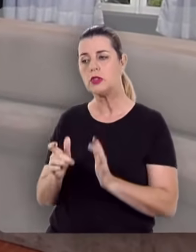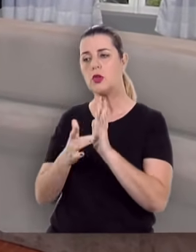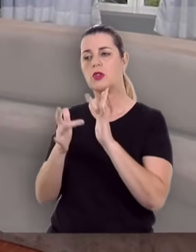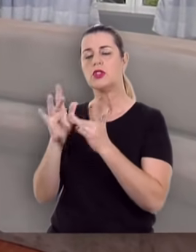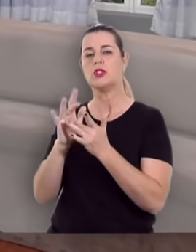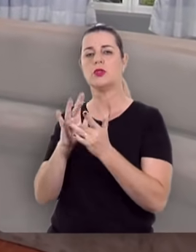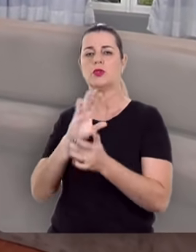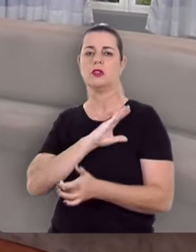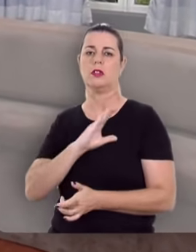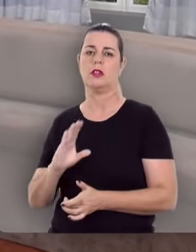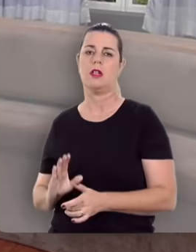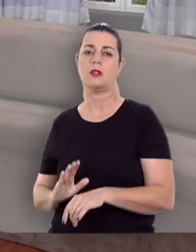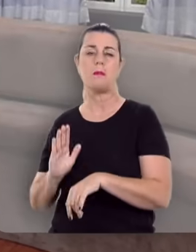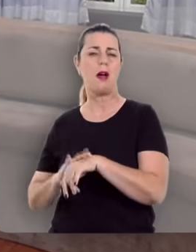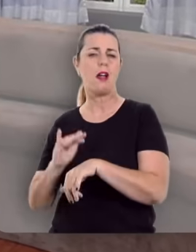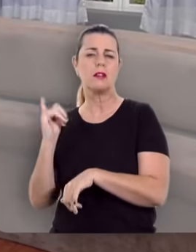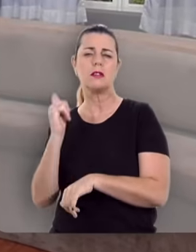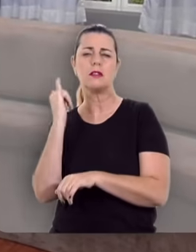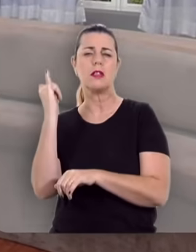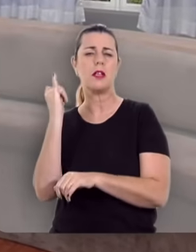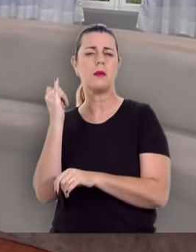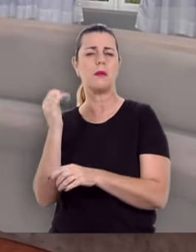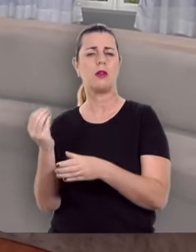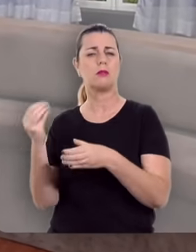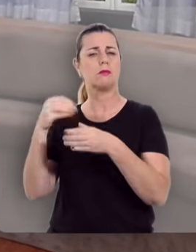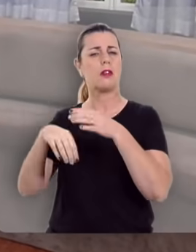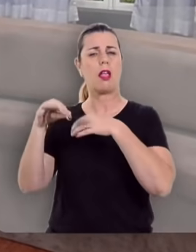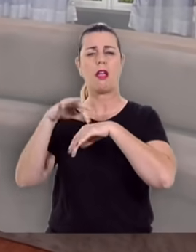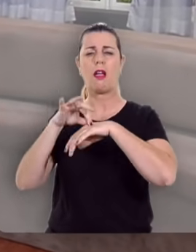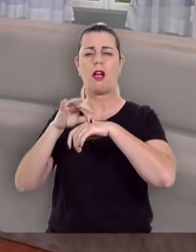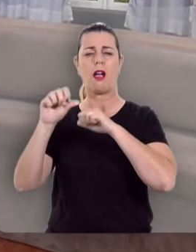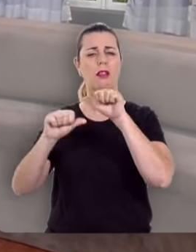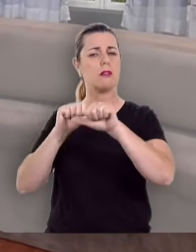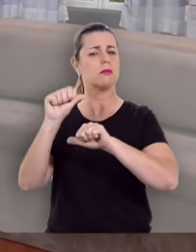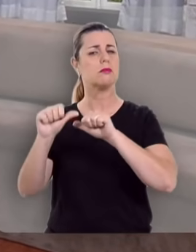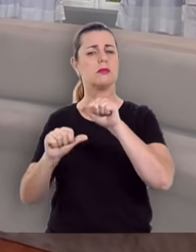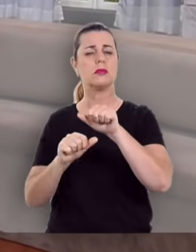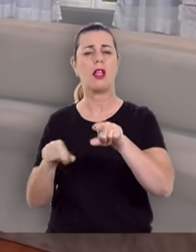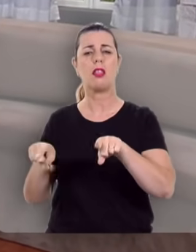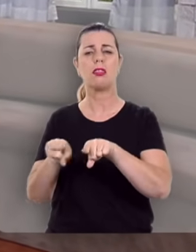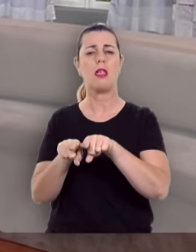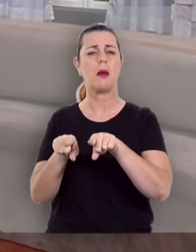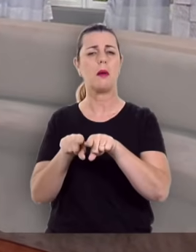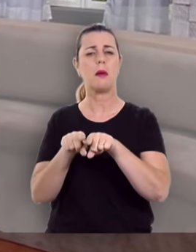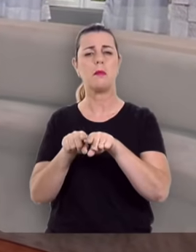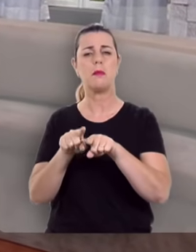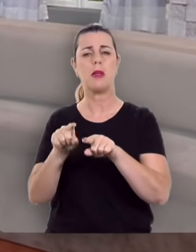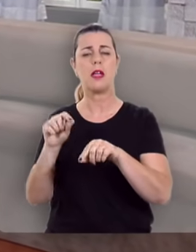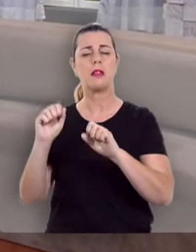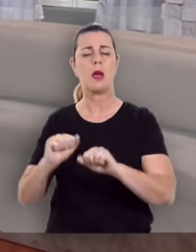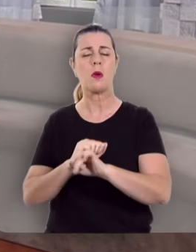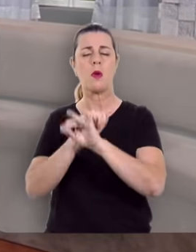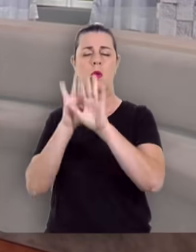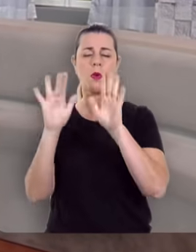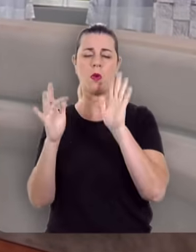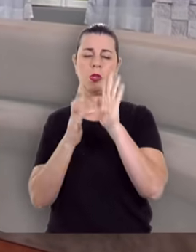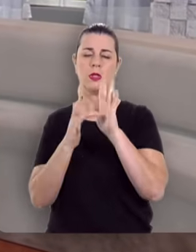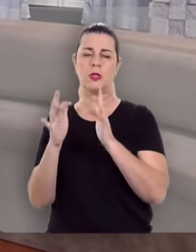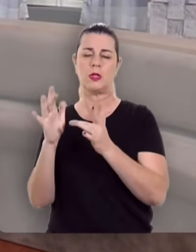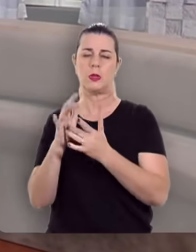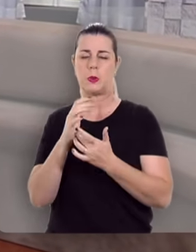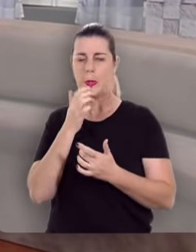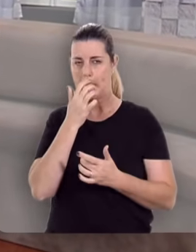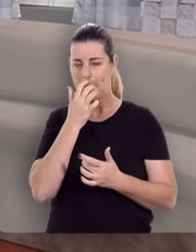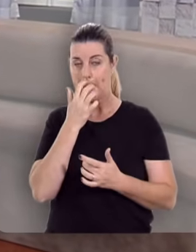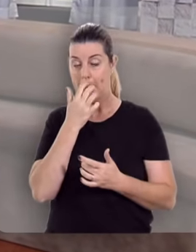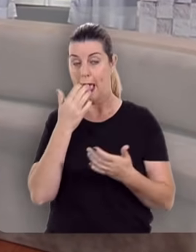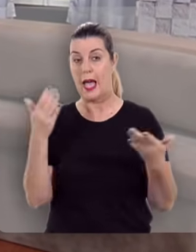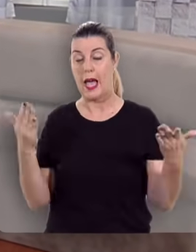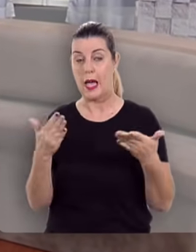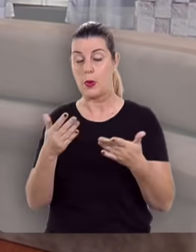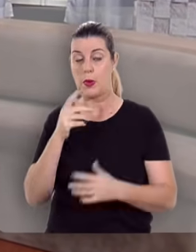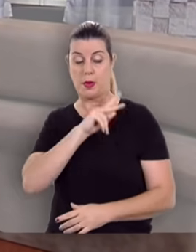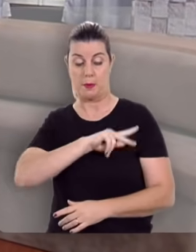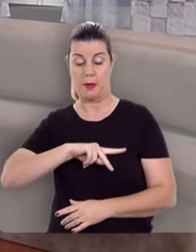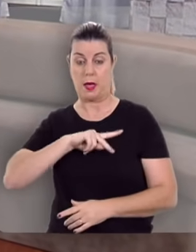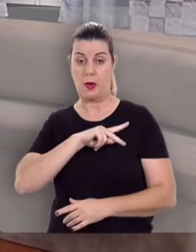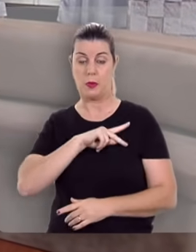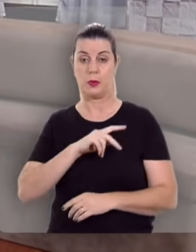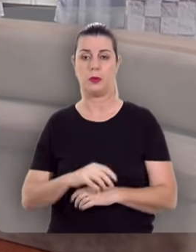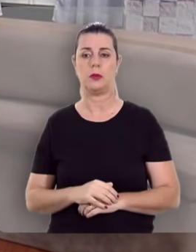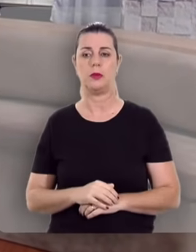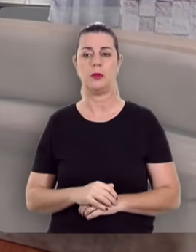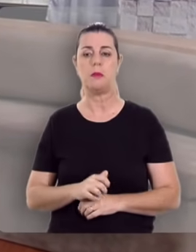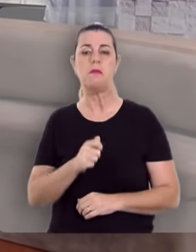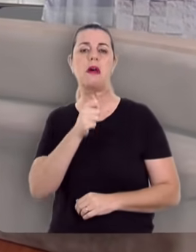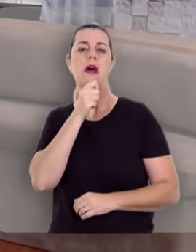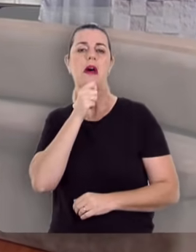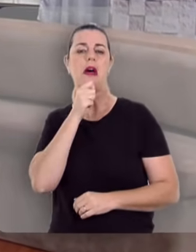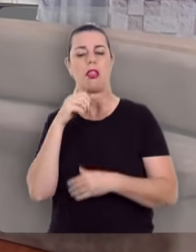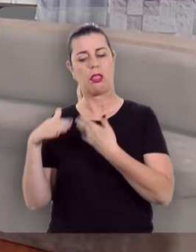Cristo tanto na sua Encarnação quanto na sua glorificação a e agora Paulo a ainda desenvolvendo